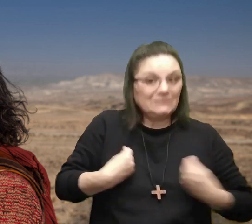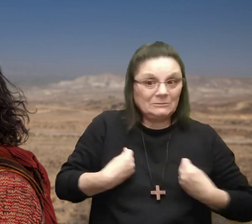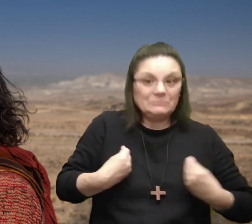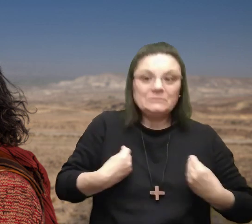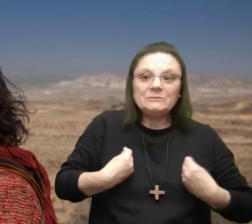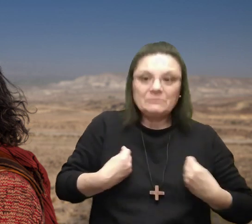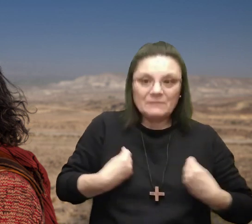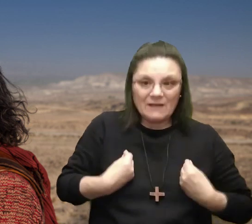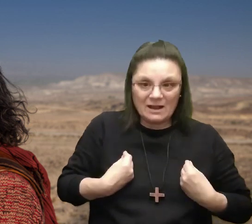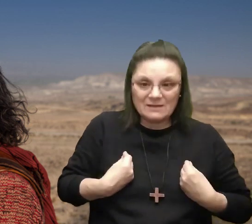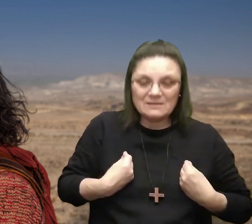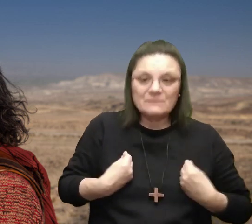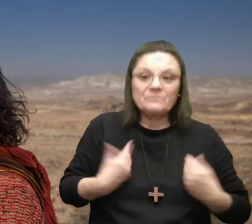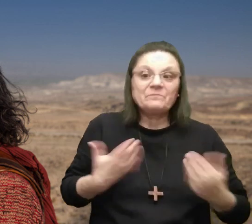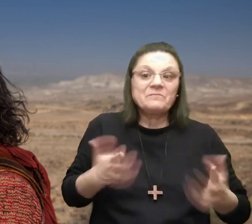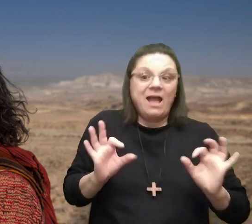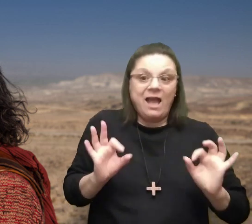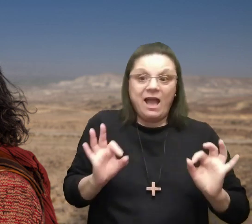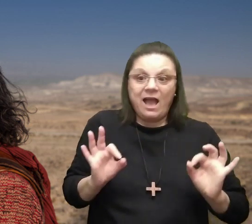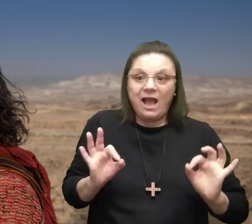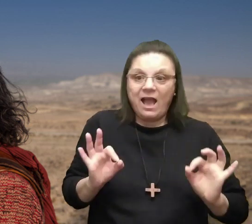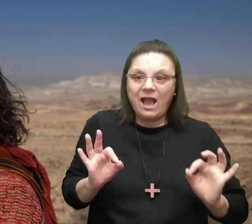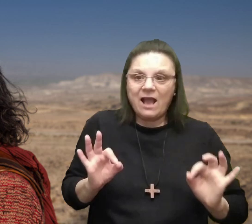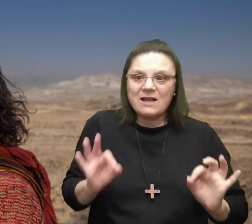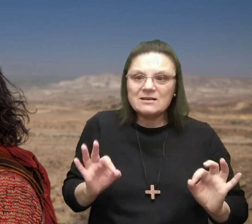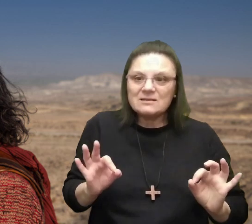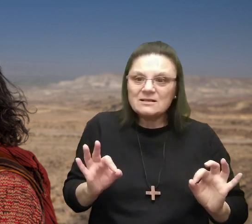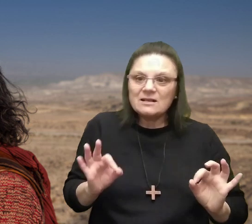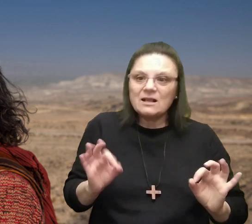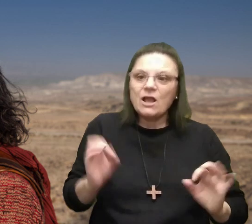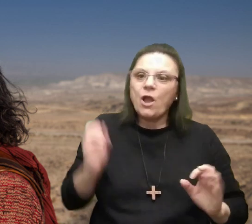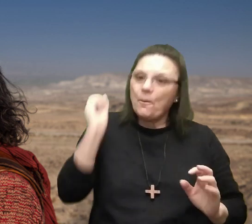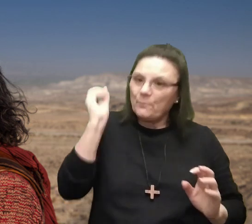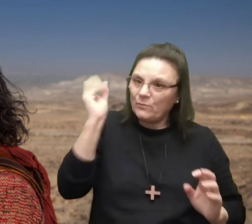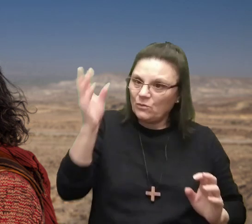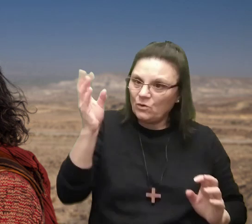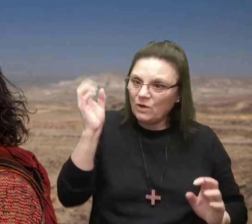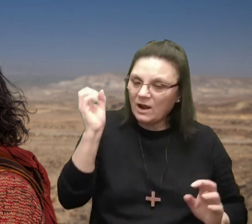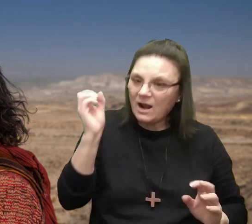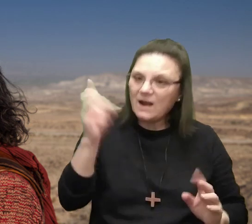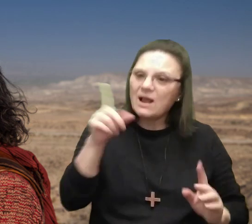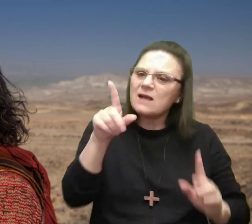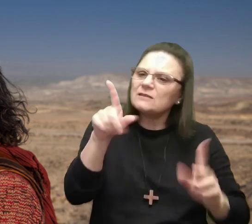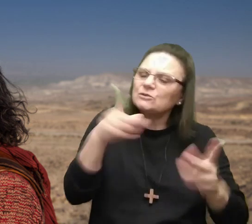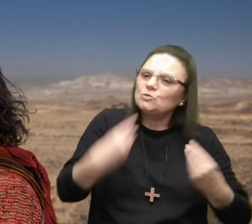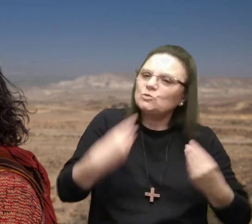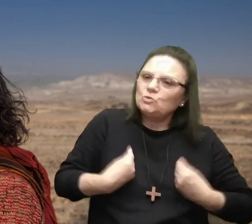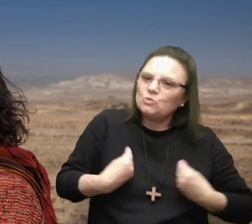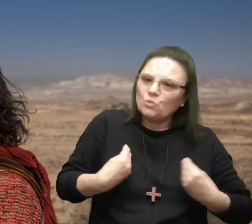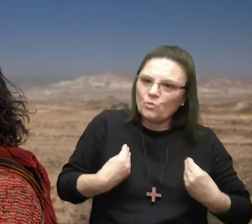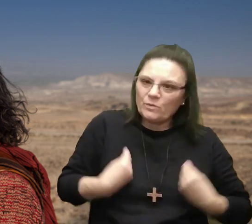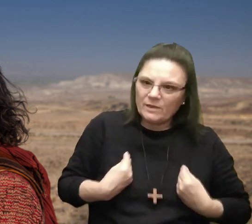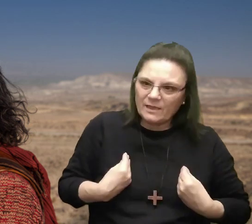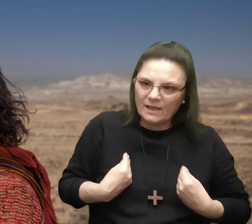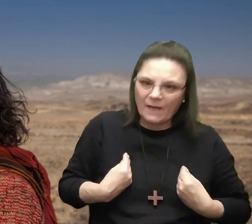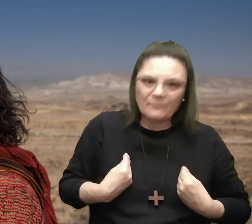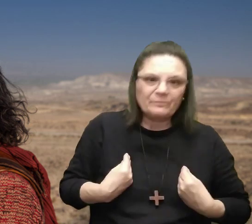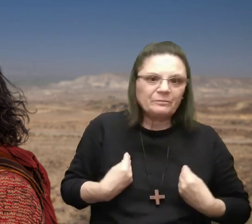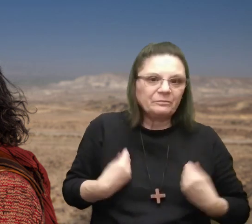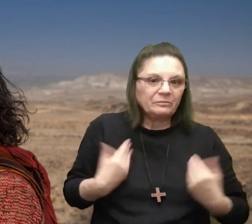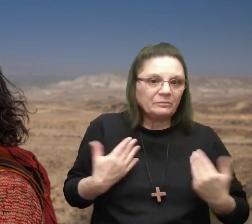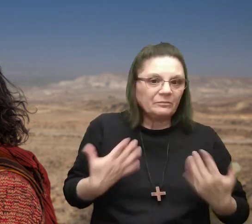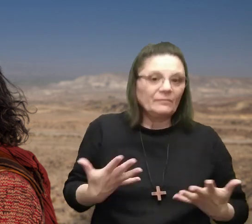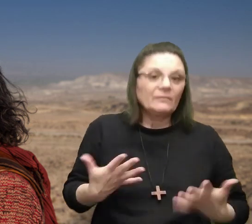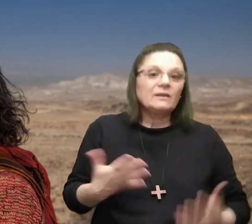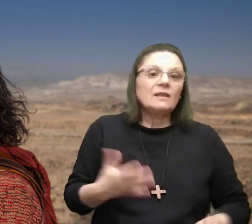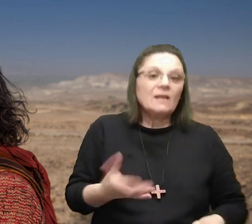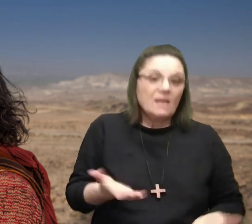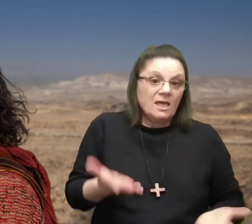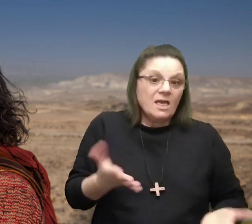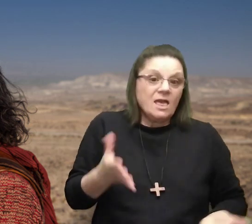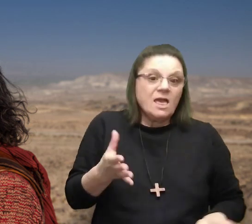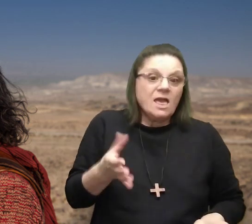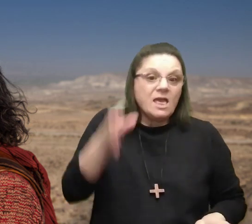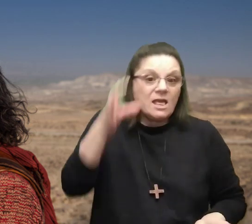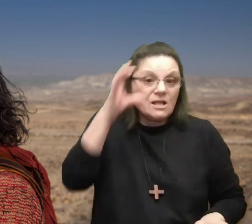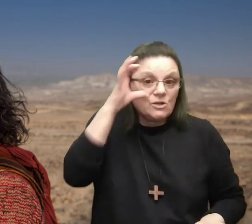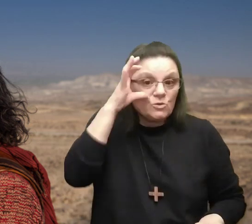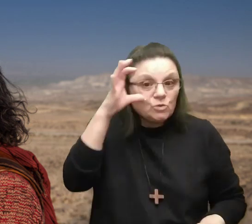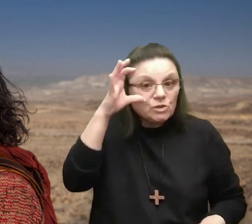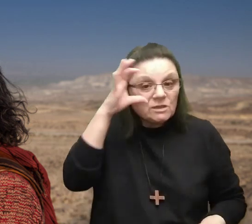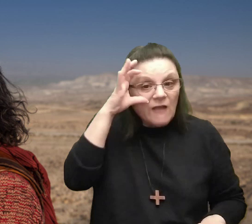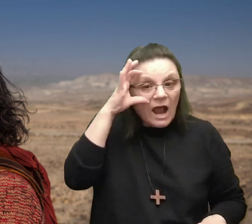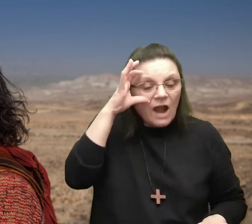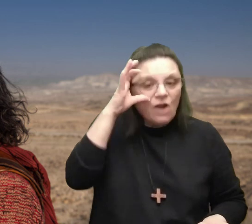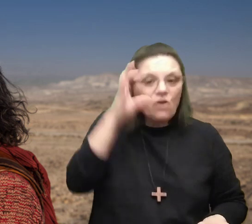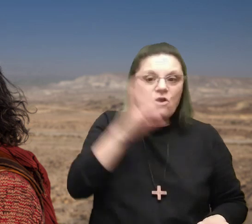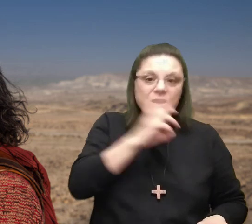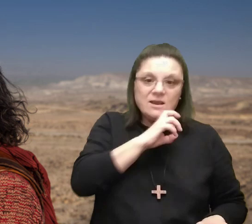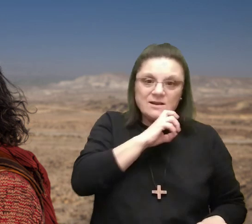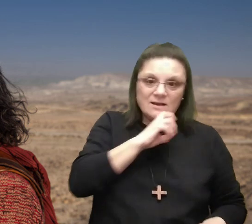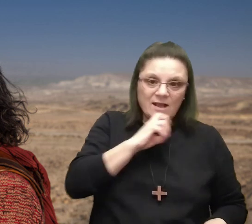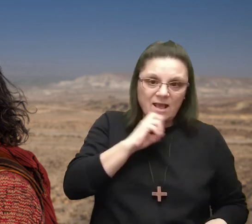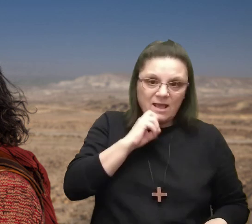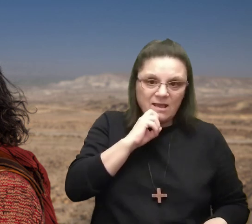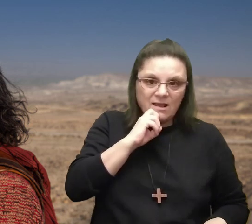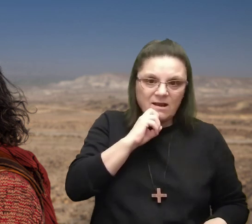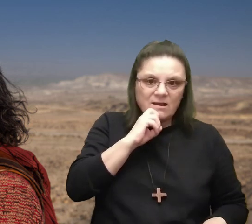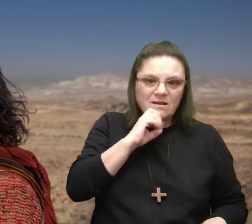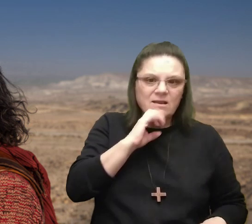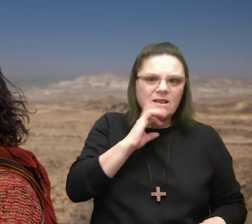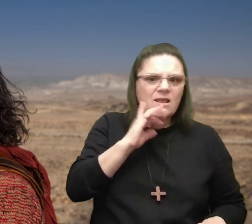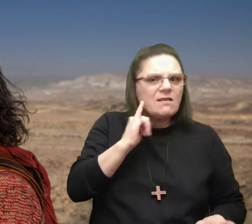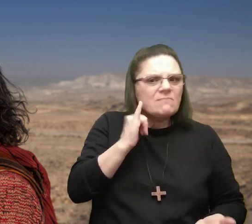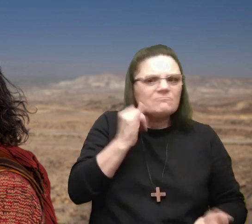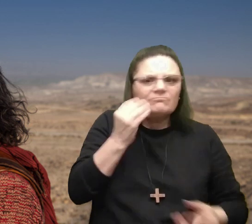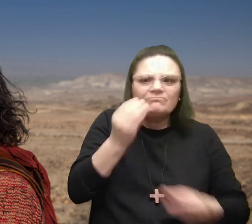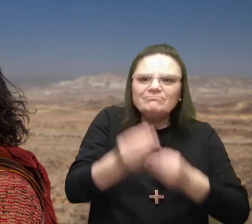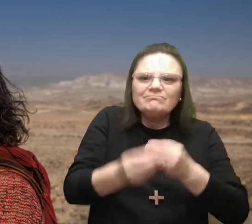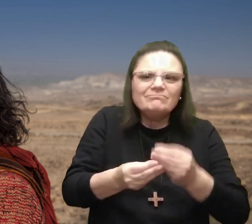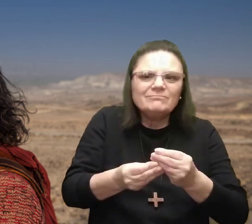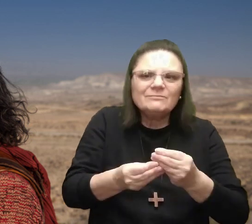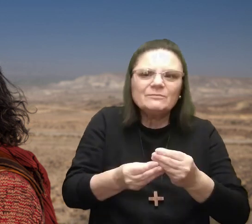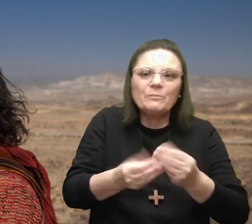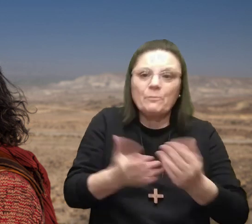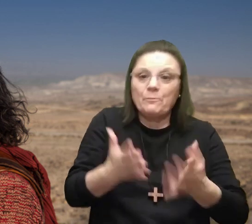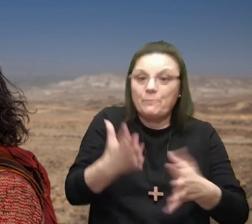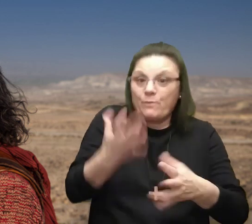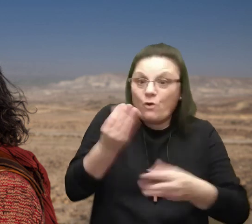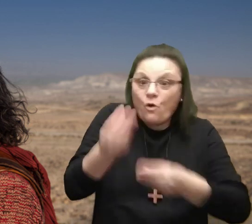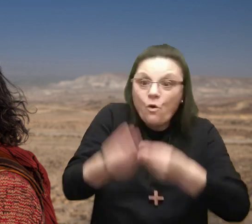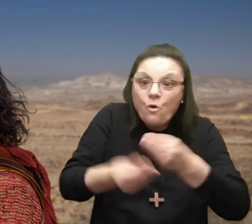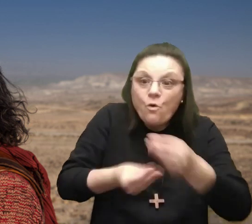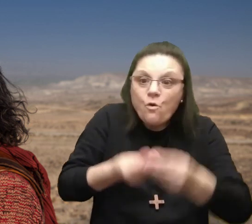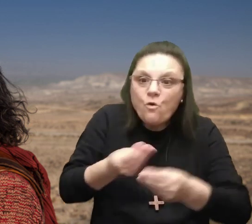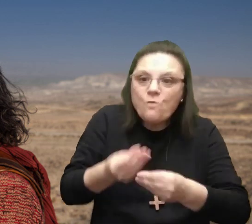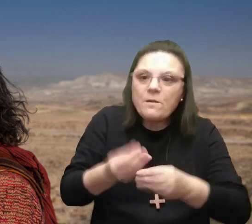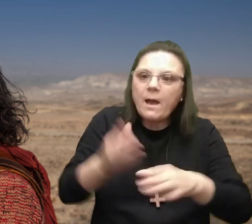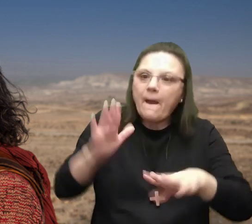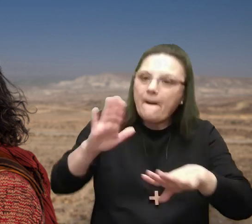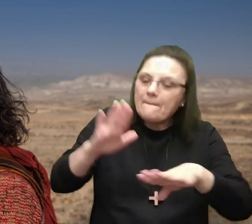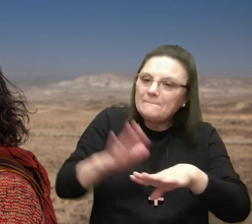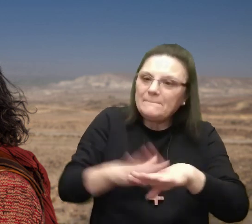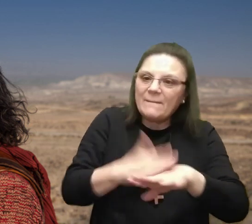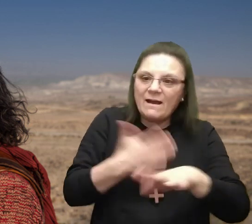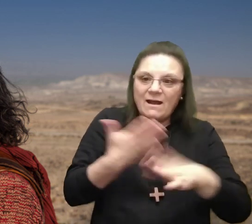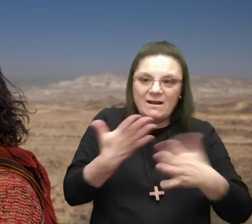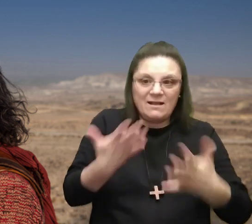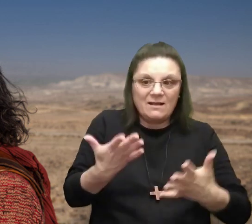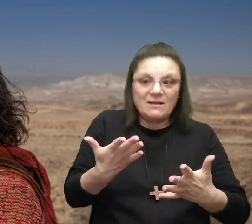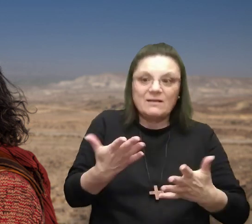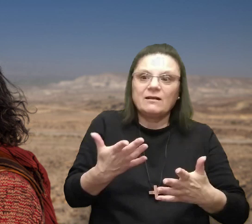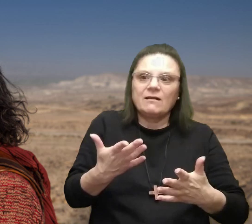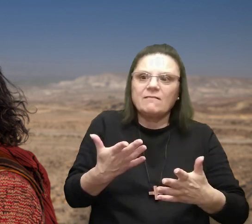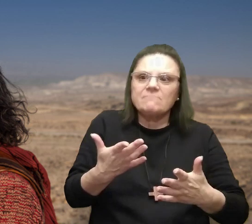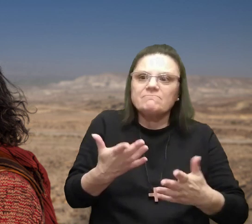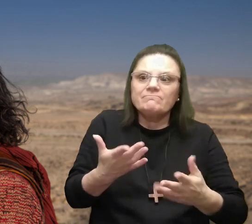y tus nietos, mientras viváis; así prolongarás tu vida. Escúchalo, Israel, y ponlo por obra,